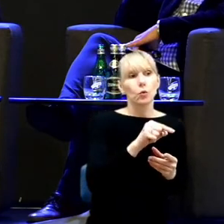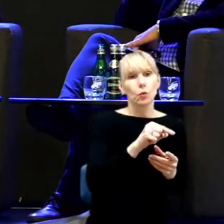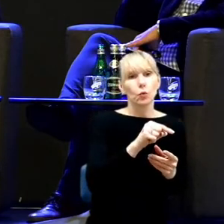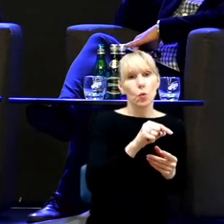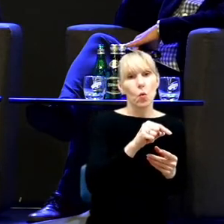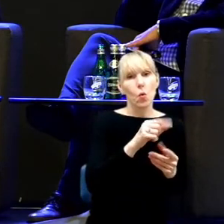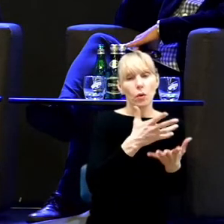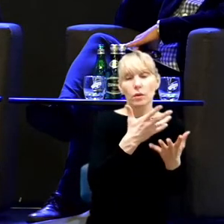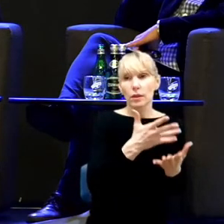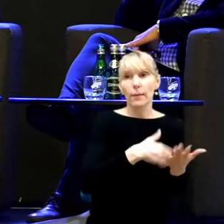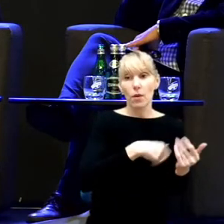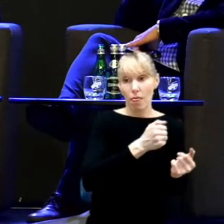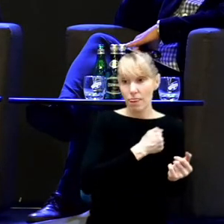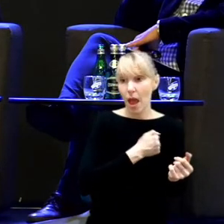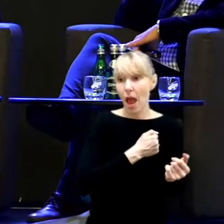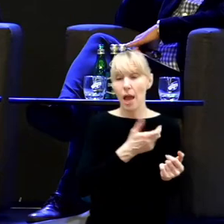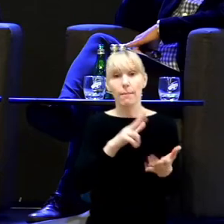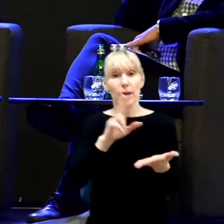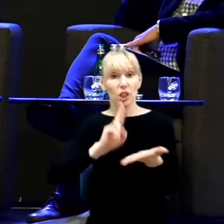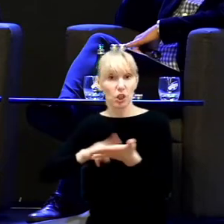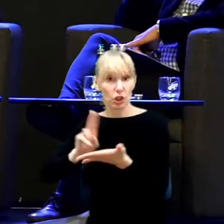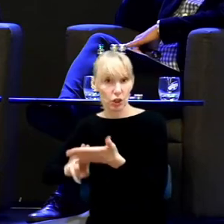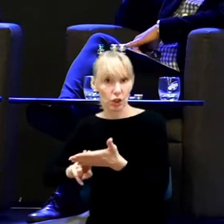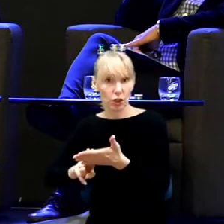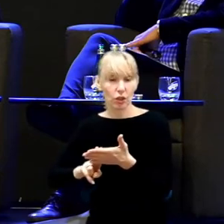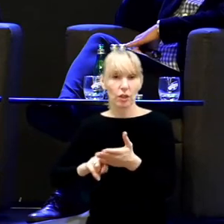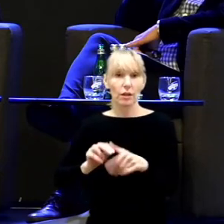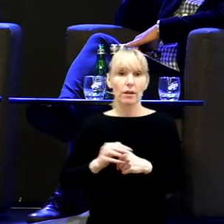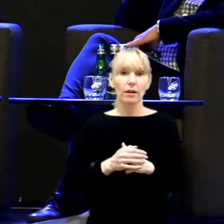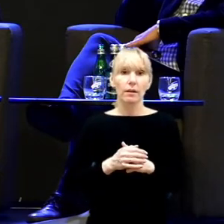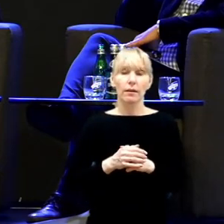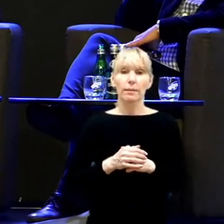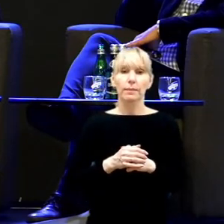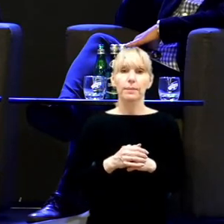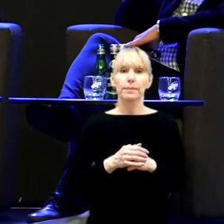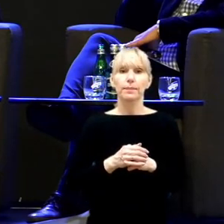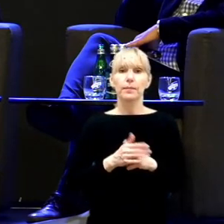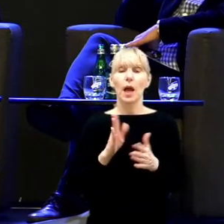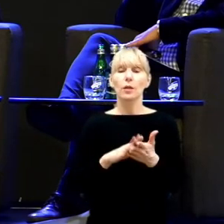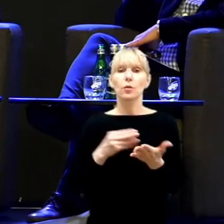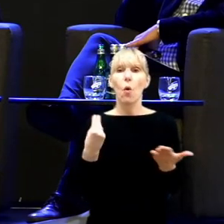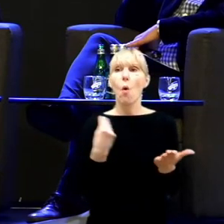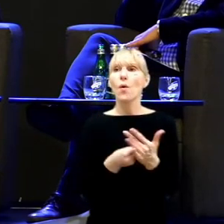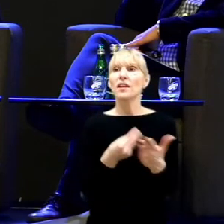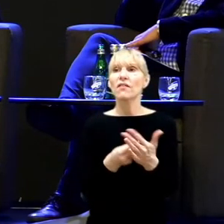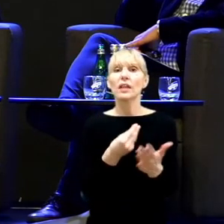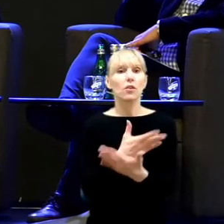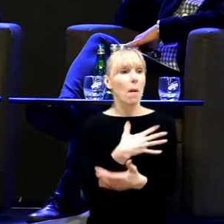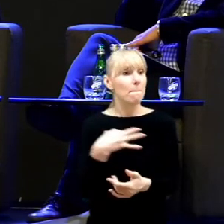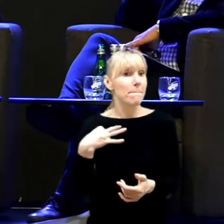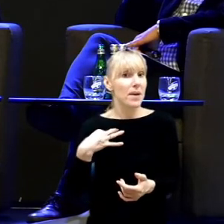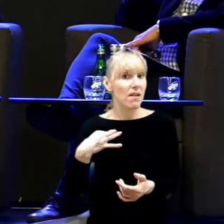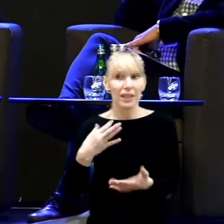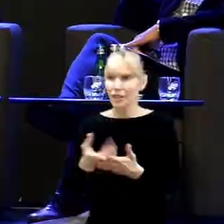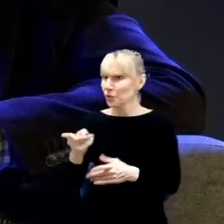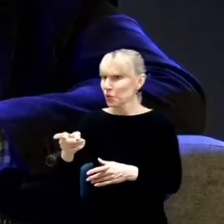A dopuściliśmy wolną amerykankę wśród inwestorów prywatnych i na dodatek w takiej sytuacji, że nie ma